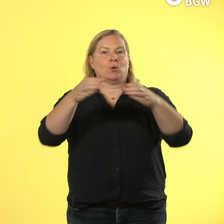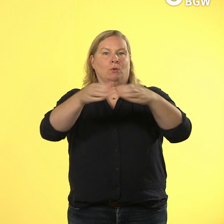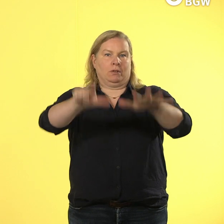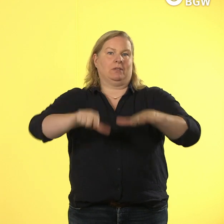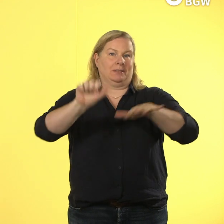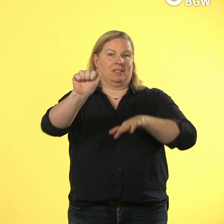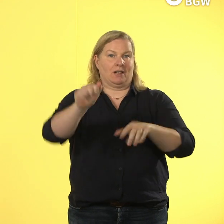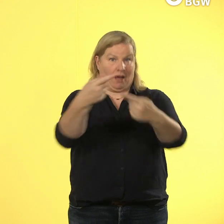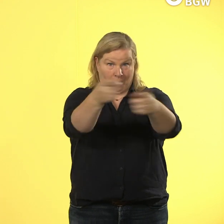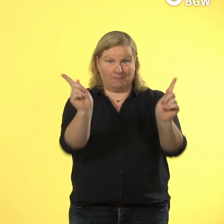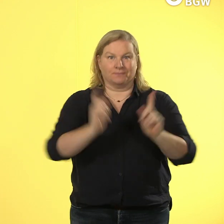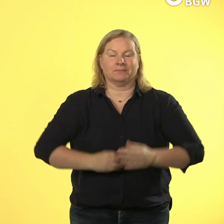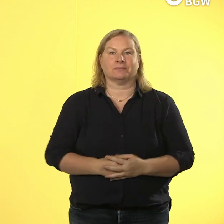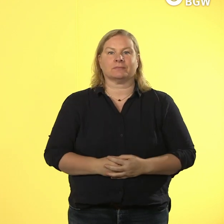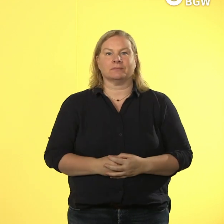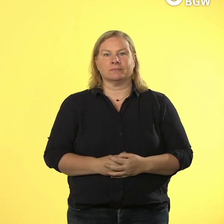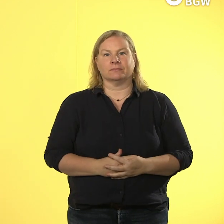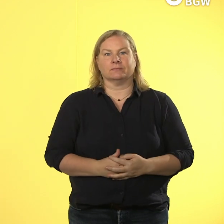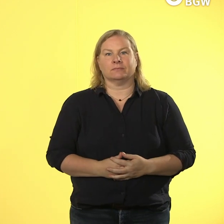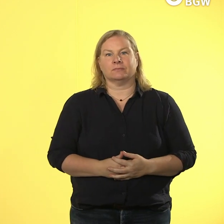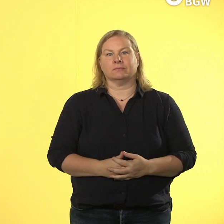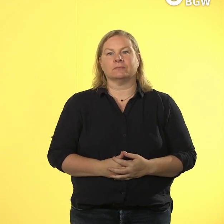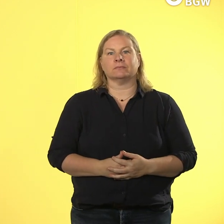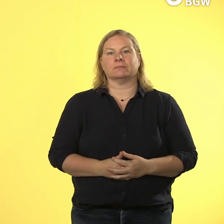Ich starte mit diesen beiden Dingen, so starte ich jeden Bildungsprozess,